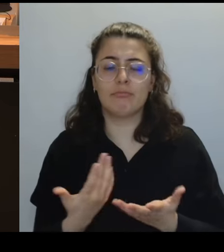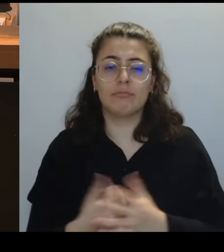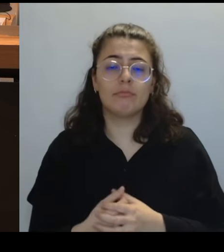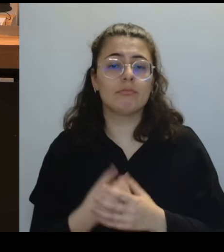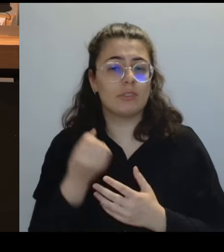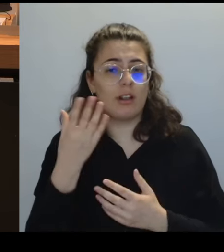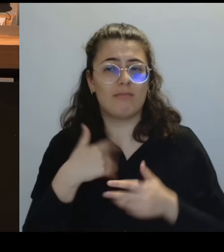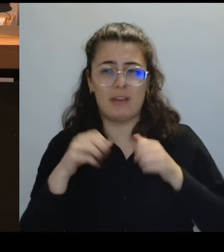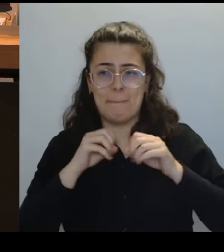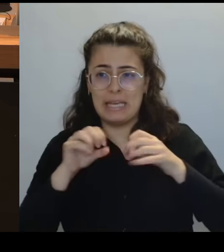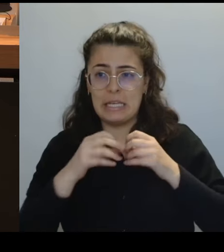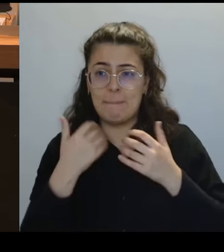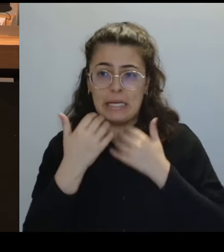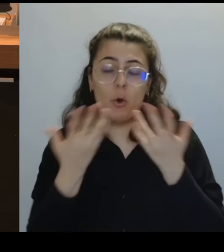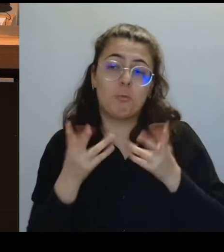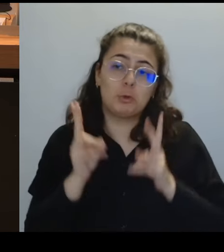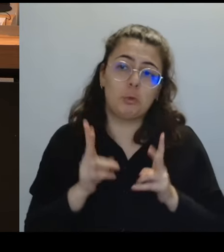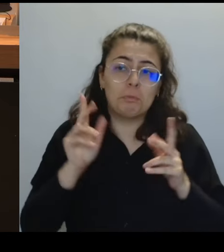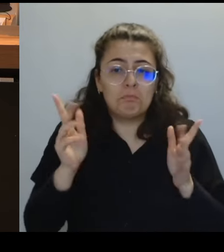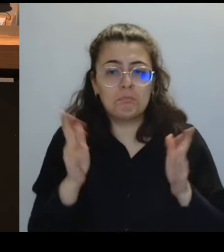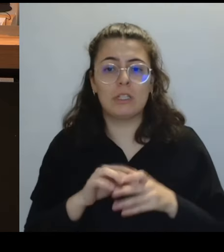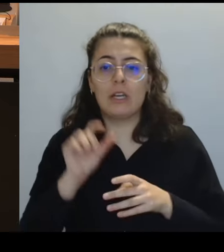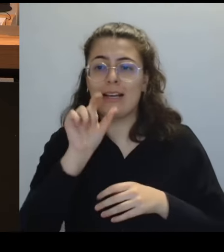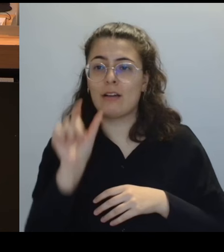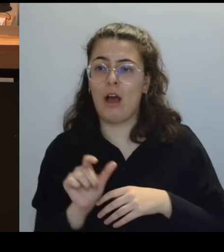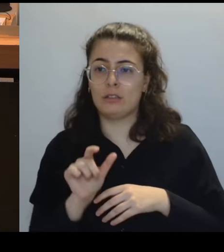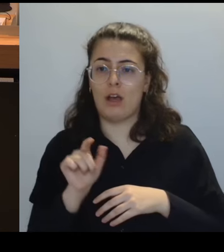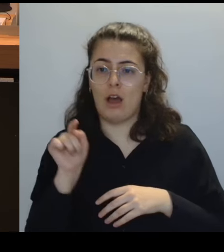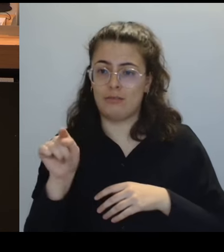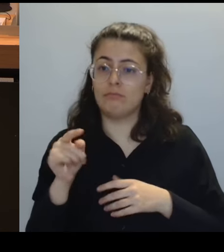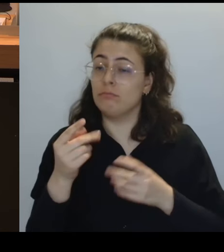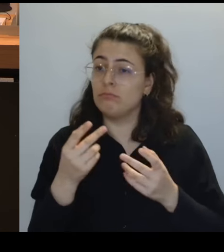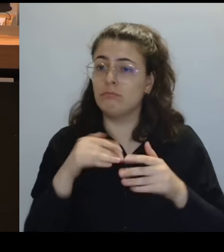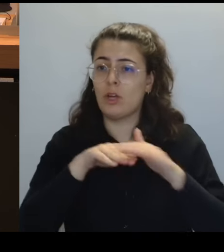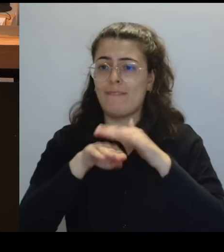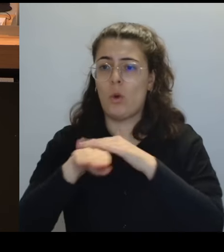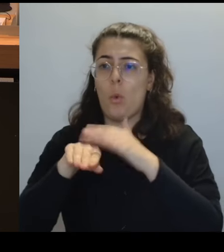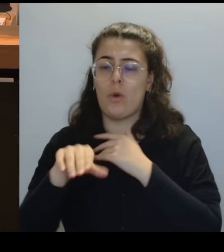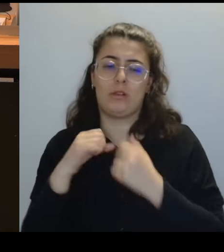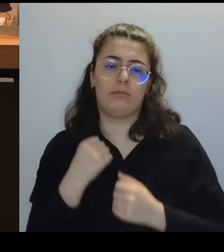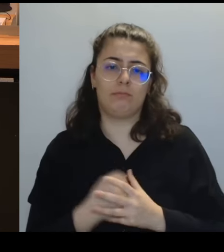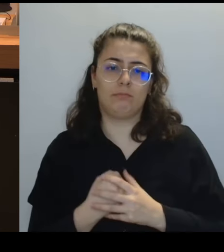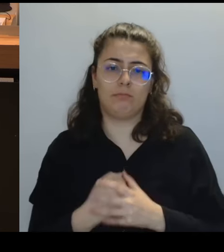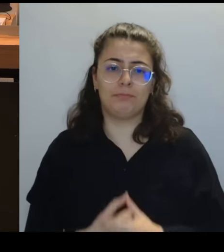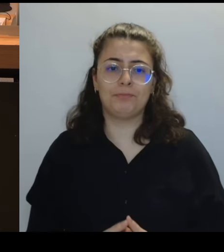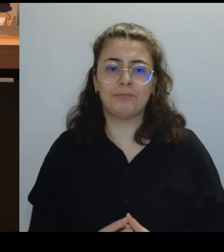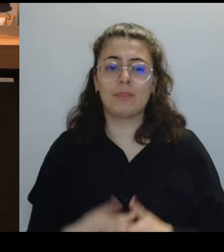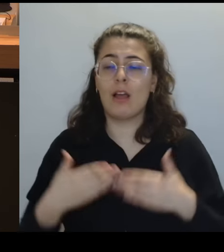innerhalb Gazas auf der Flucht sind. Die Nachbarländer Jordanien, Ägypten und auch einige andere arabische